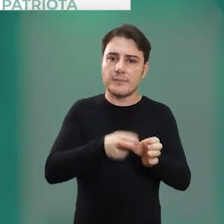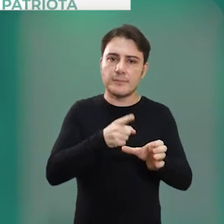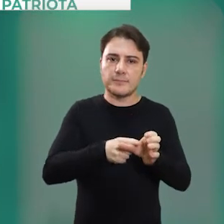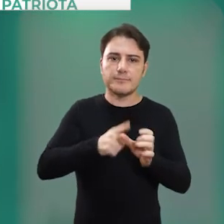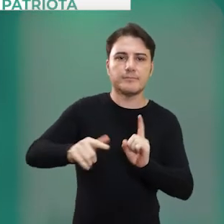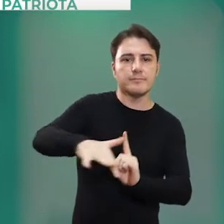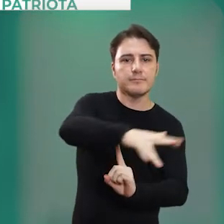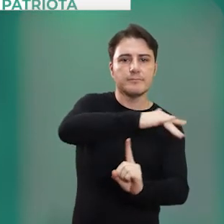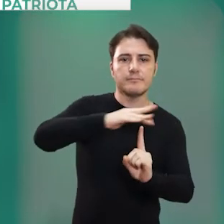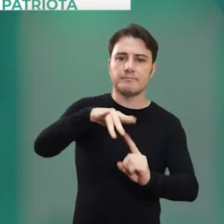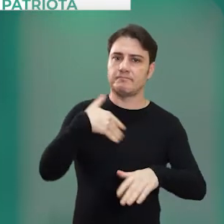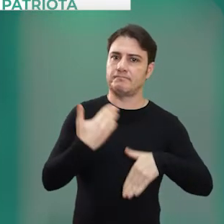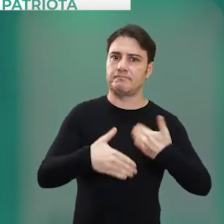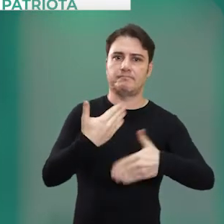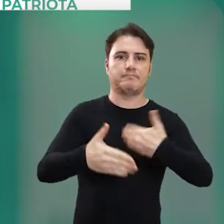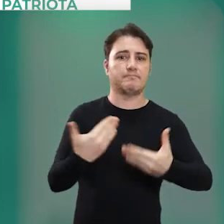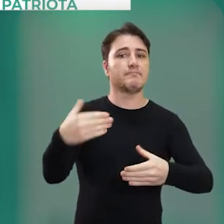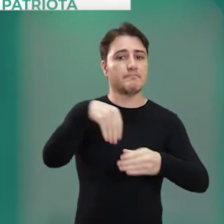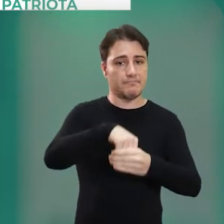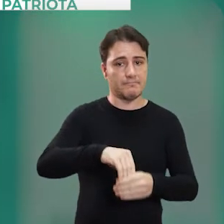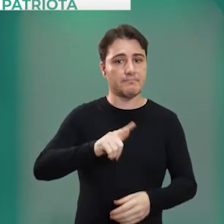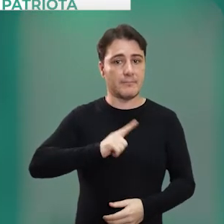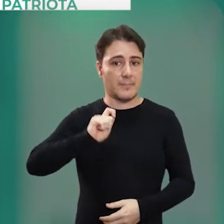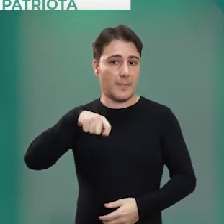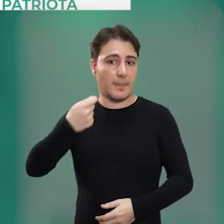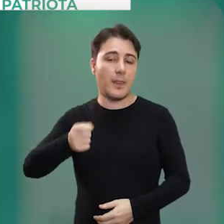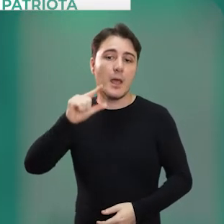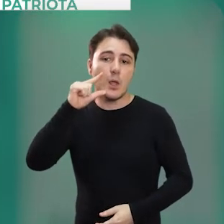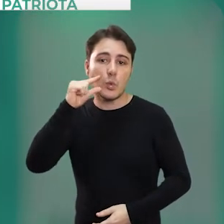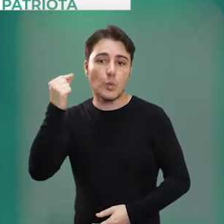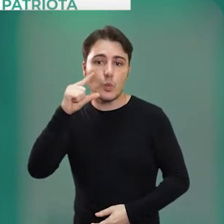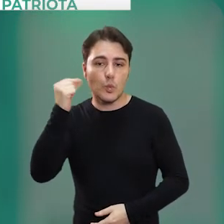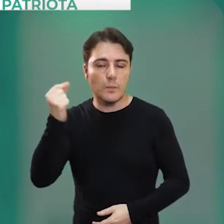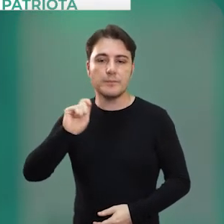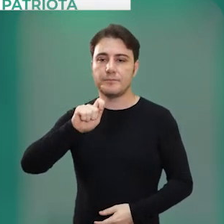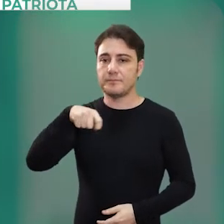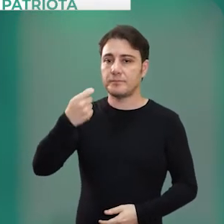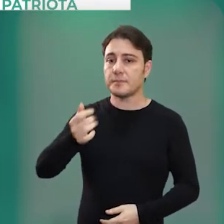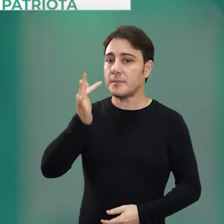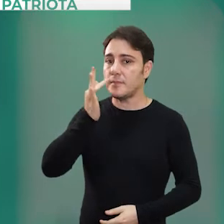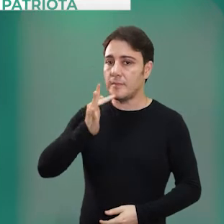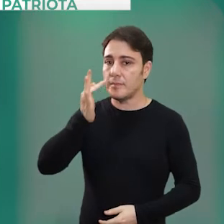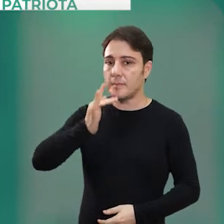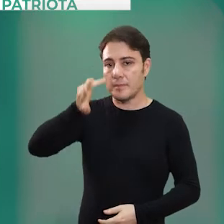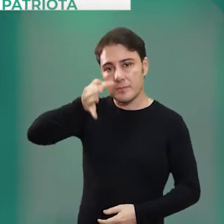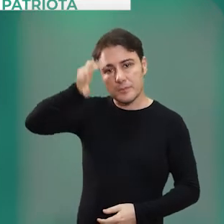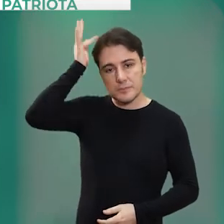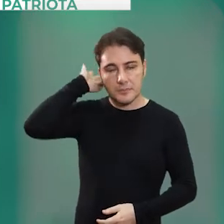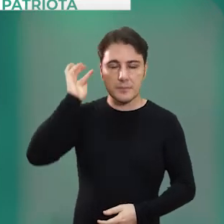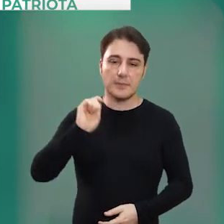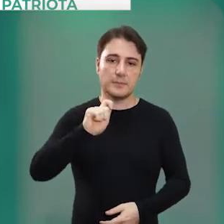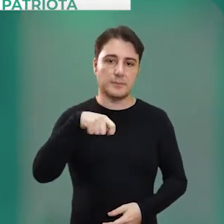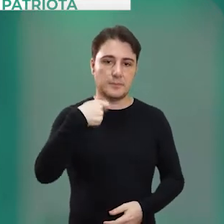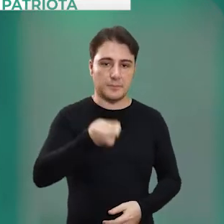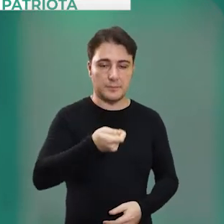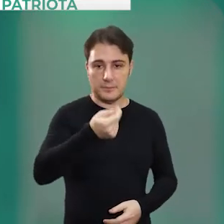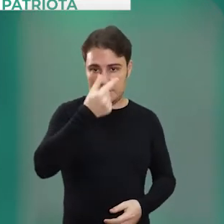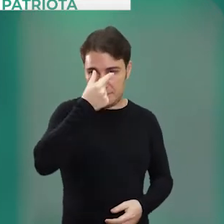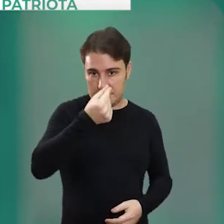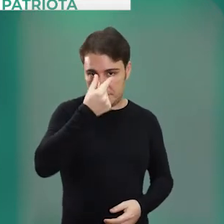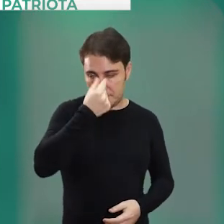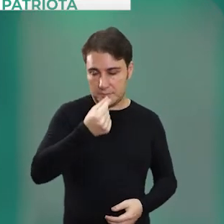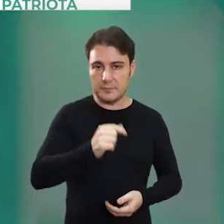desenvolvimento econômico, ciência, tecnologia e urbano ambiental será Luna Meyer, Fabi Virgílio e